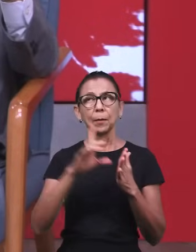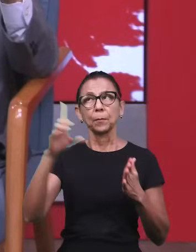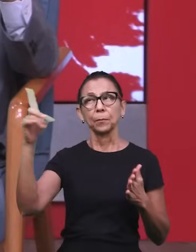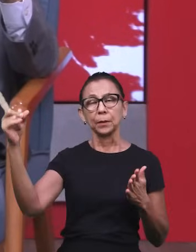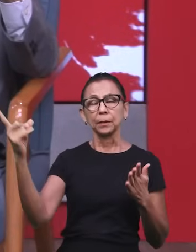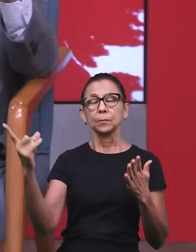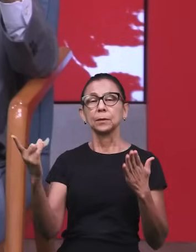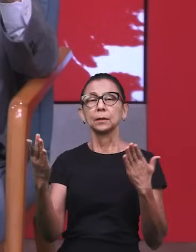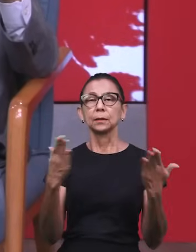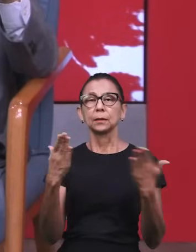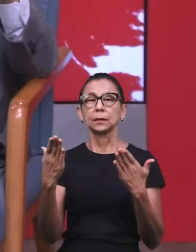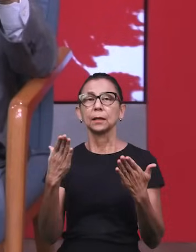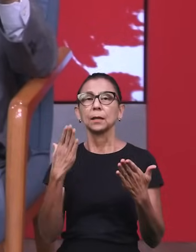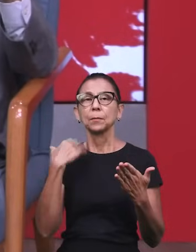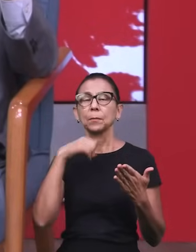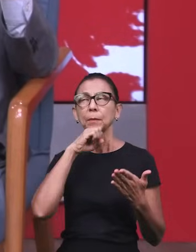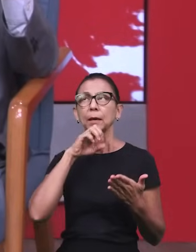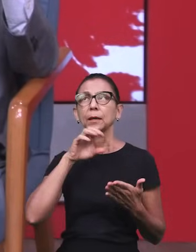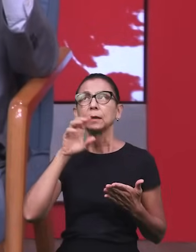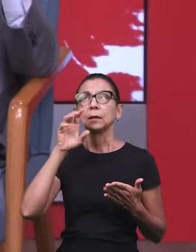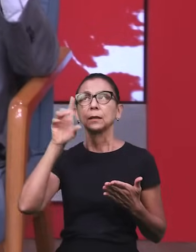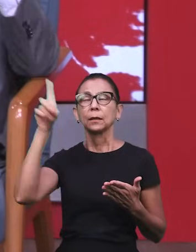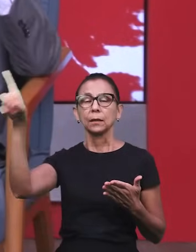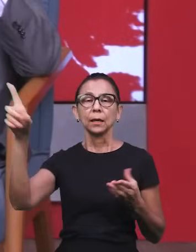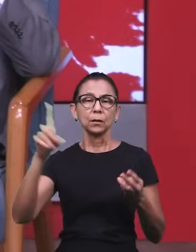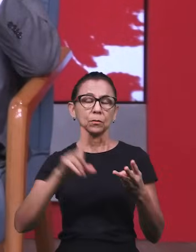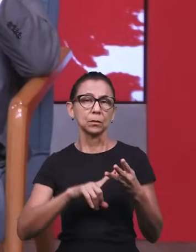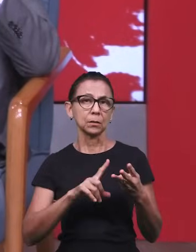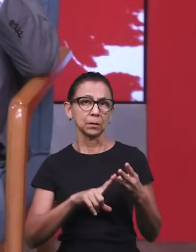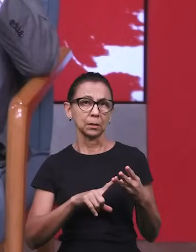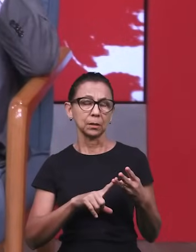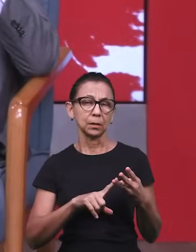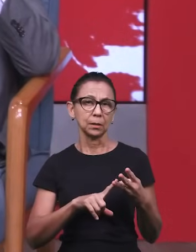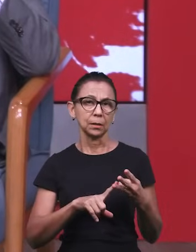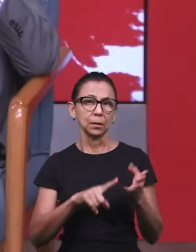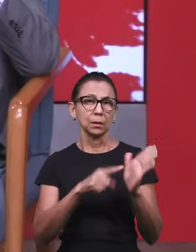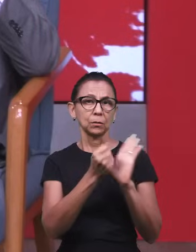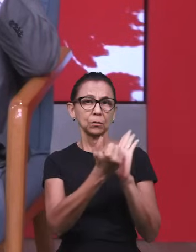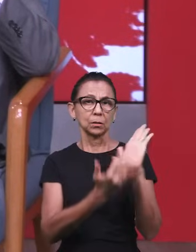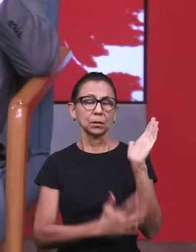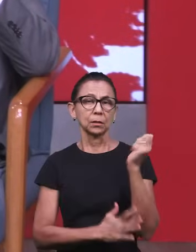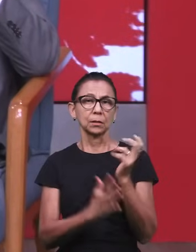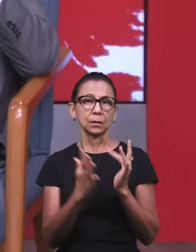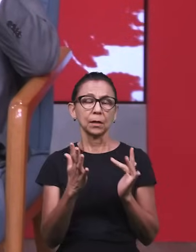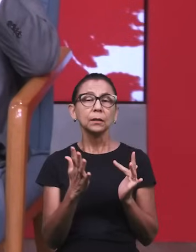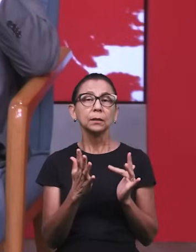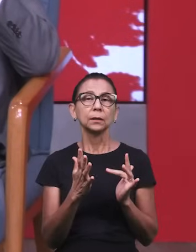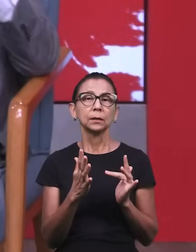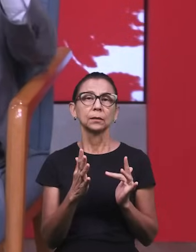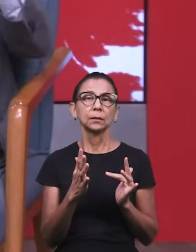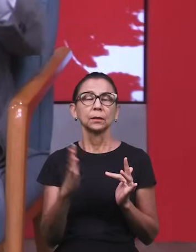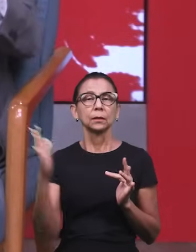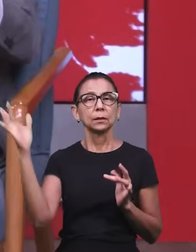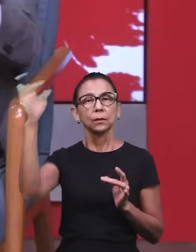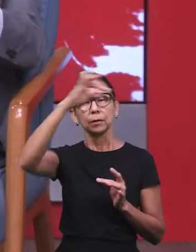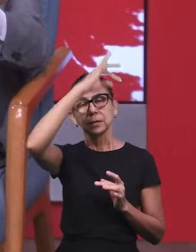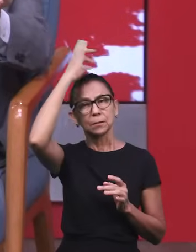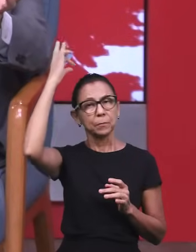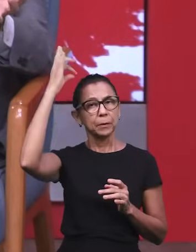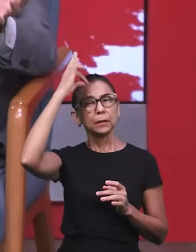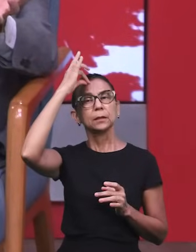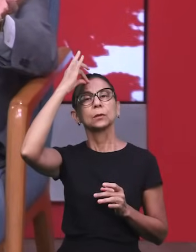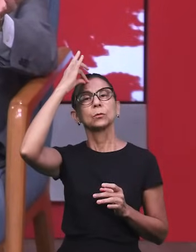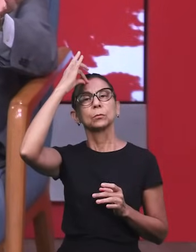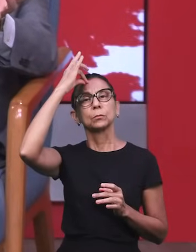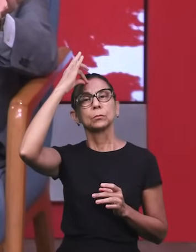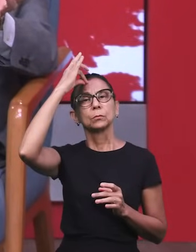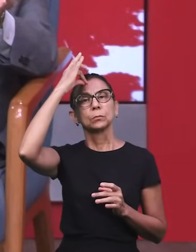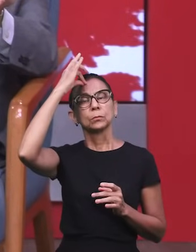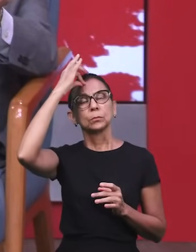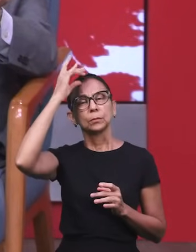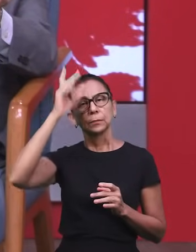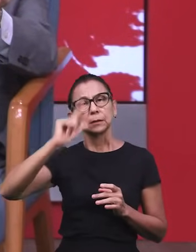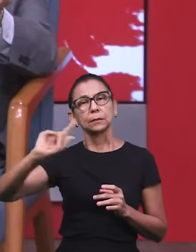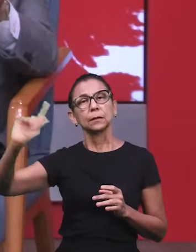fala do Pai e vamos falar do sangue que fala do Espírito isso é Trindade e todo todo projeto está